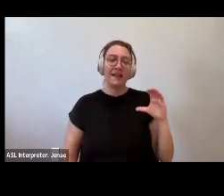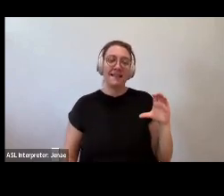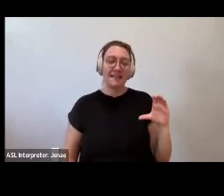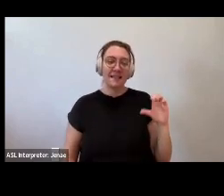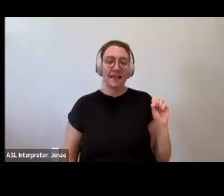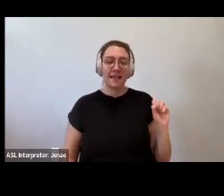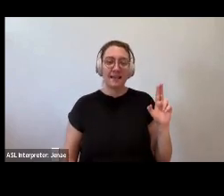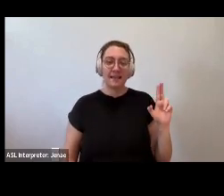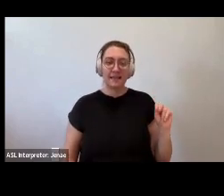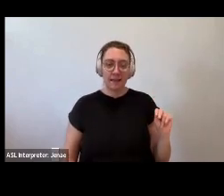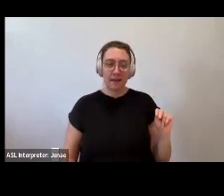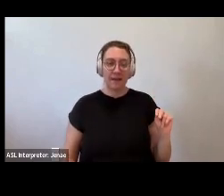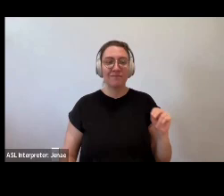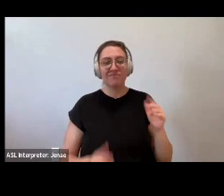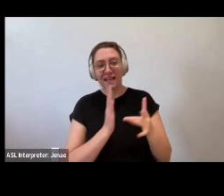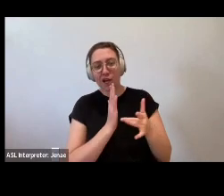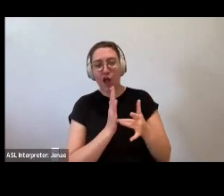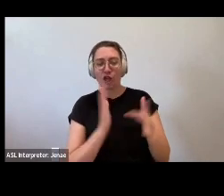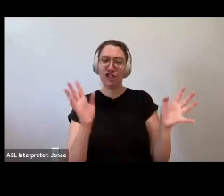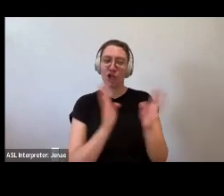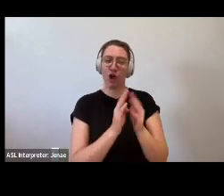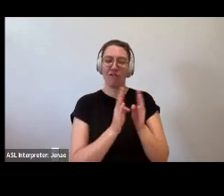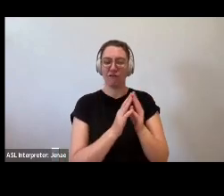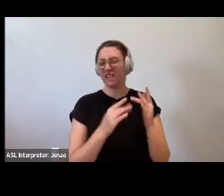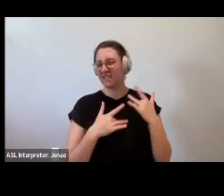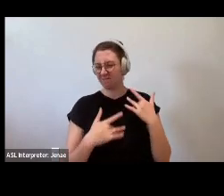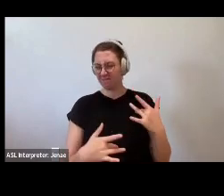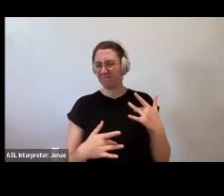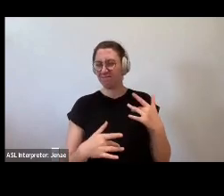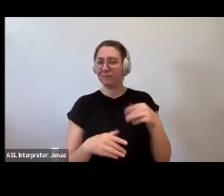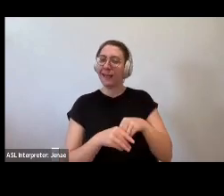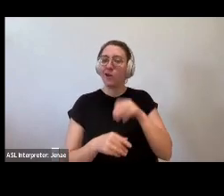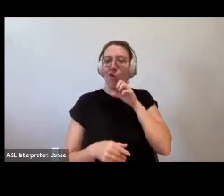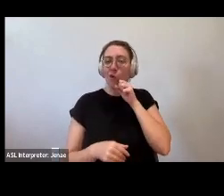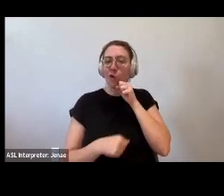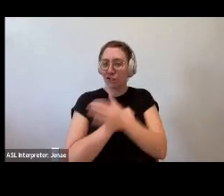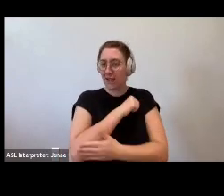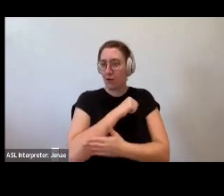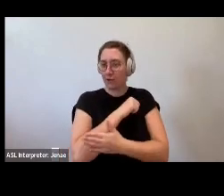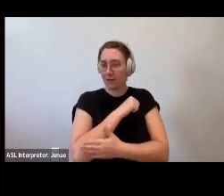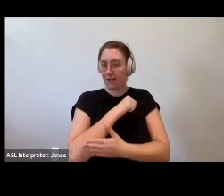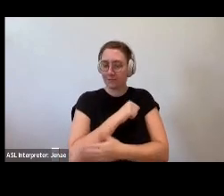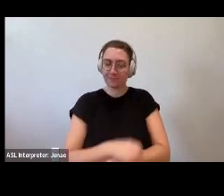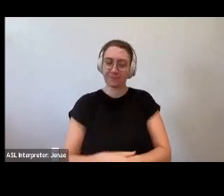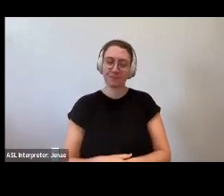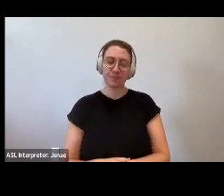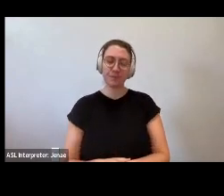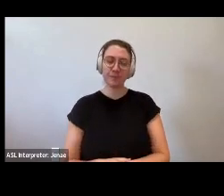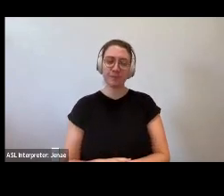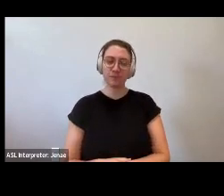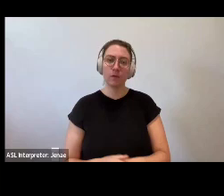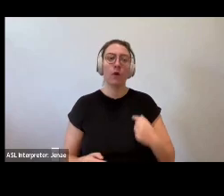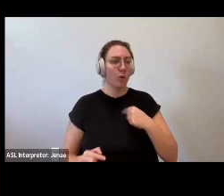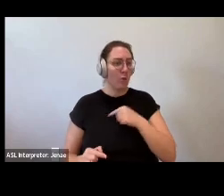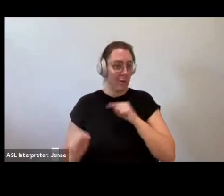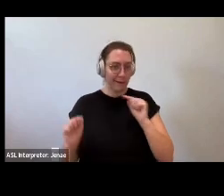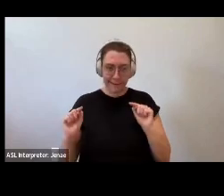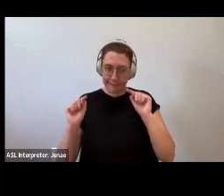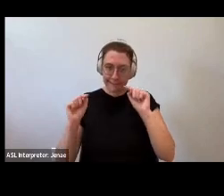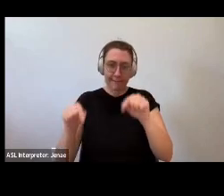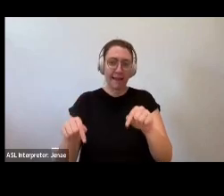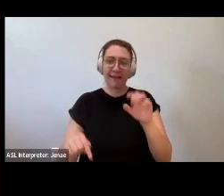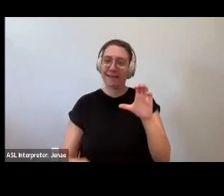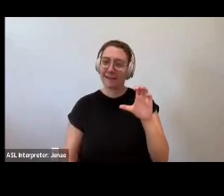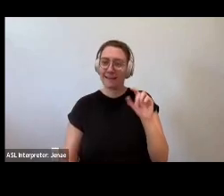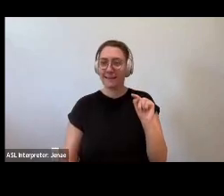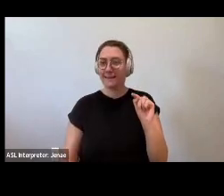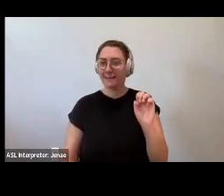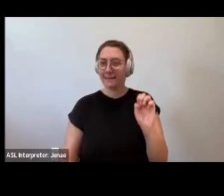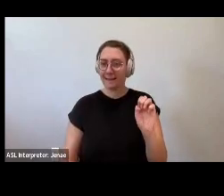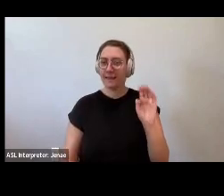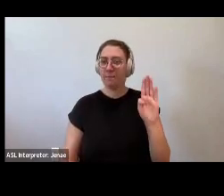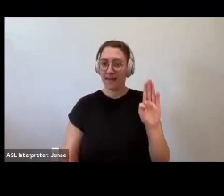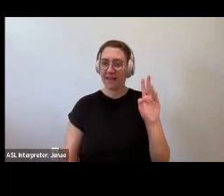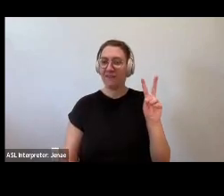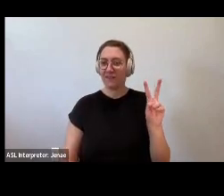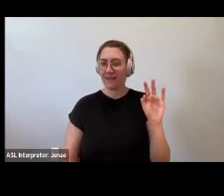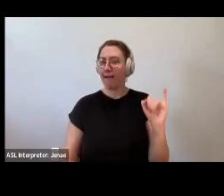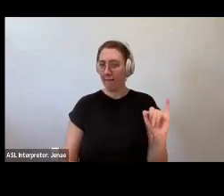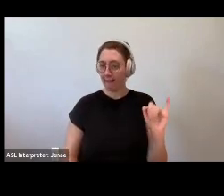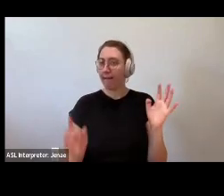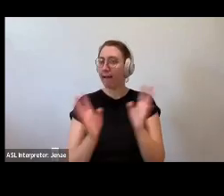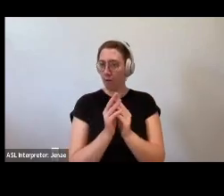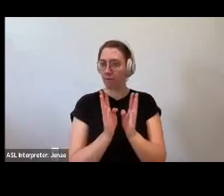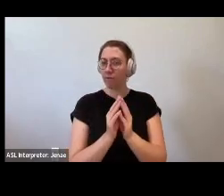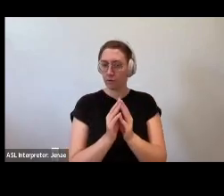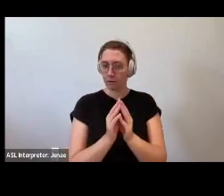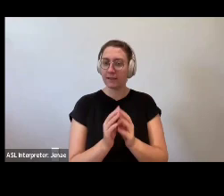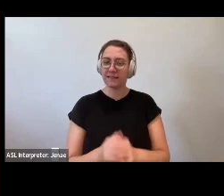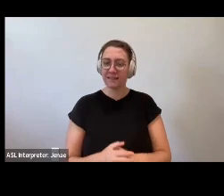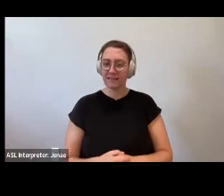conferencia de tecnología Sea Sun, que suele celebrarse en el condado de Orange, y luego asistimos a la conferencia CTEBVI. Disculpen,